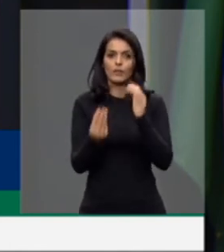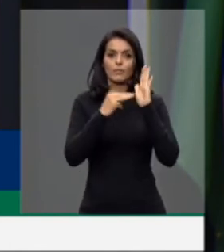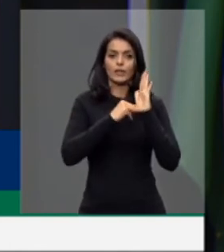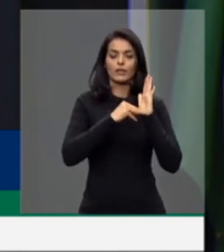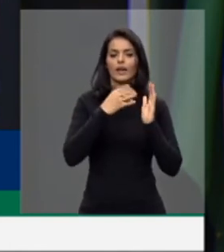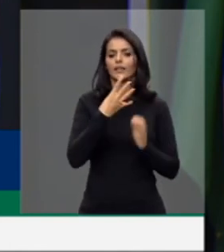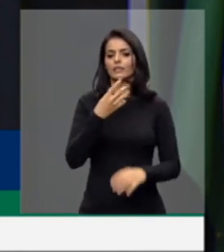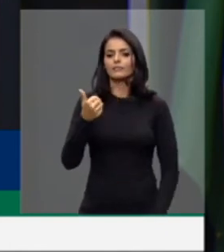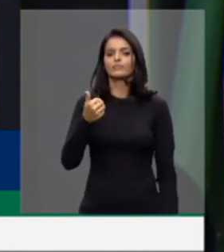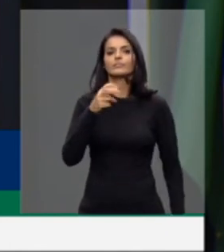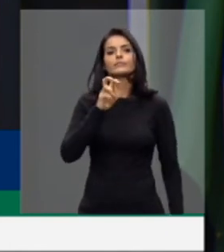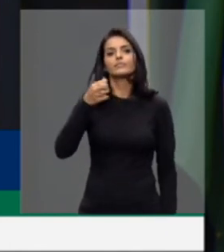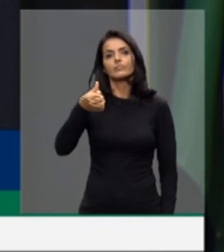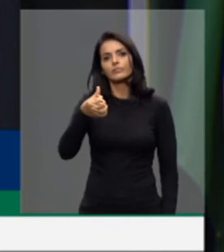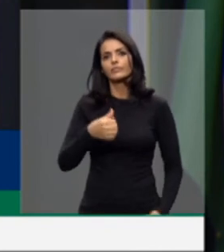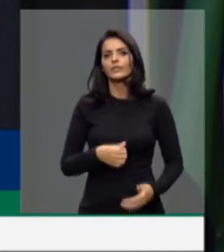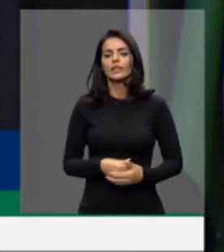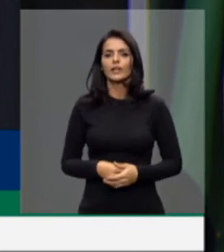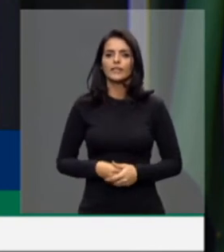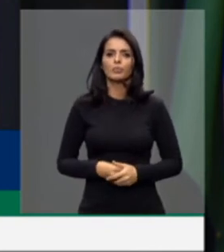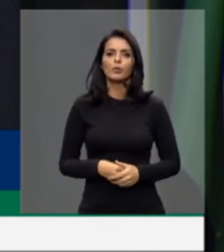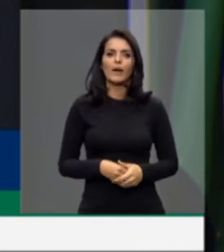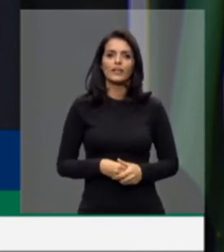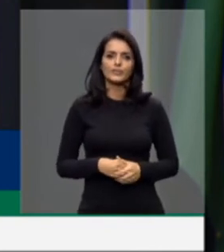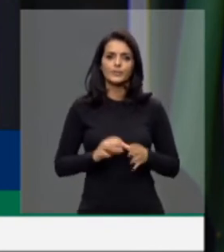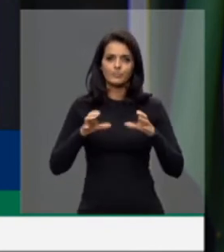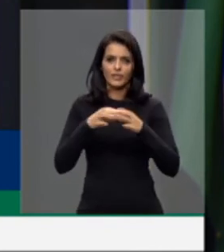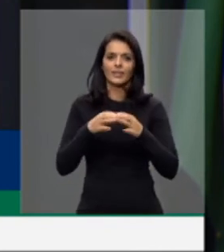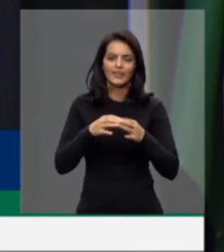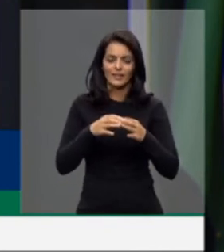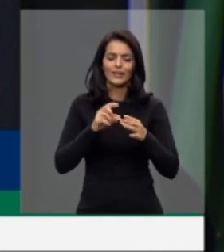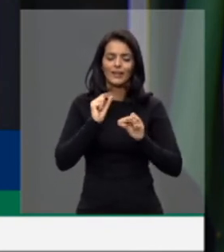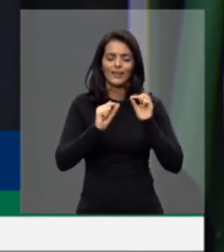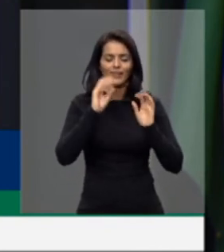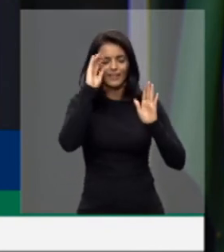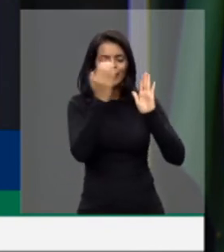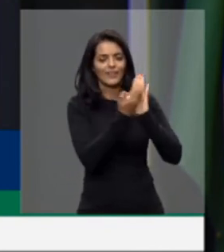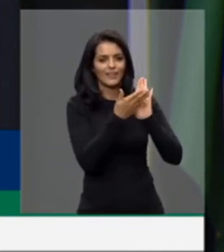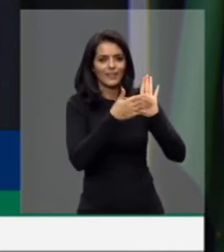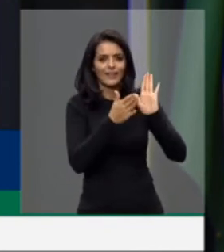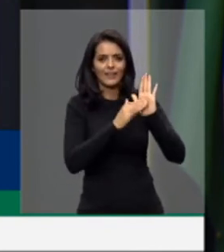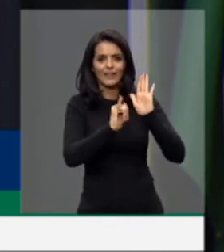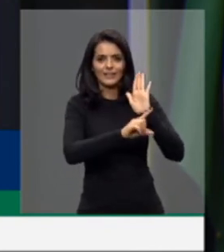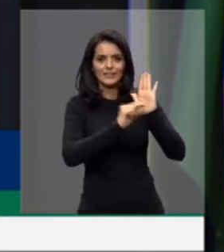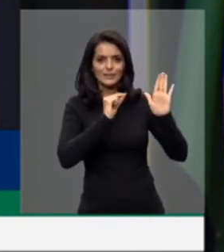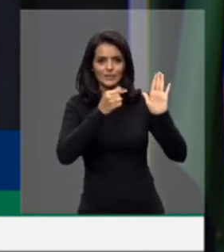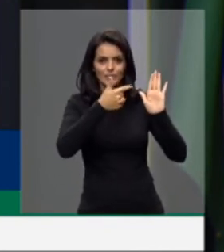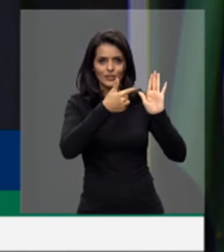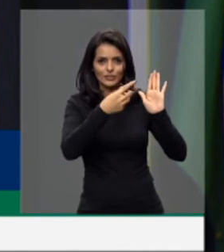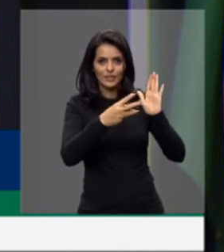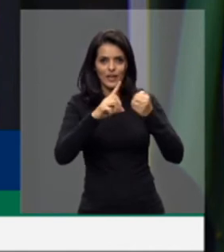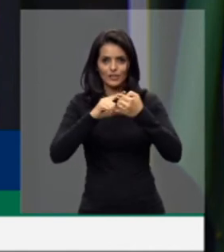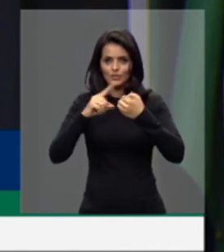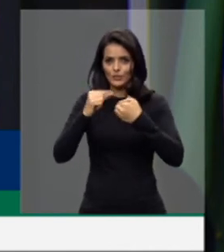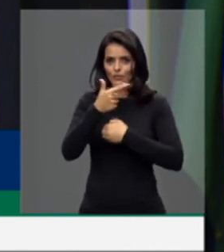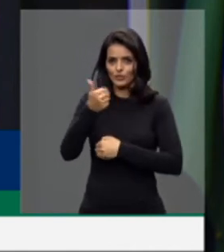ISSO... FOI OMITIDO O OBJETO ABRINDO CAMINHO PARA OUTROS RECURSOS ENERGÉTICOS, TAMBÉM FORAM ACOLHIDAS AS EMENDAS 4156 QUE ESTABELECE A